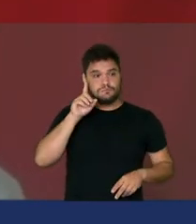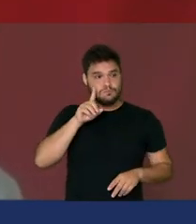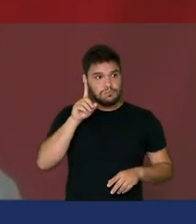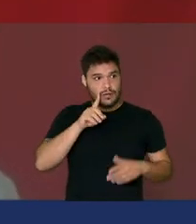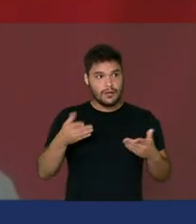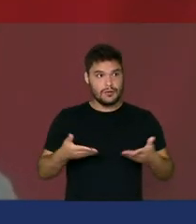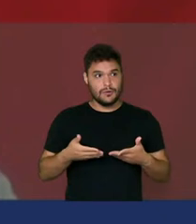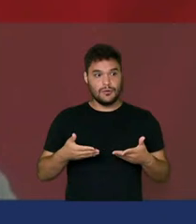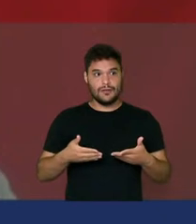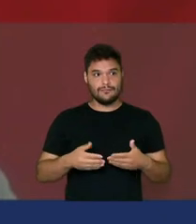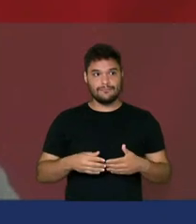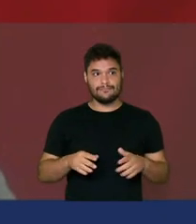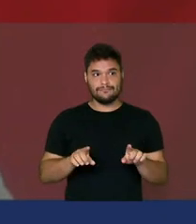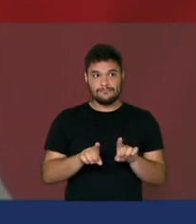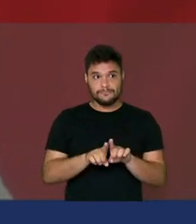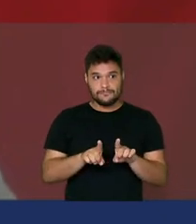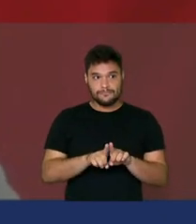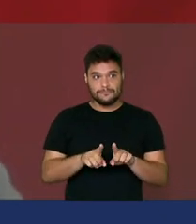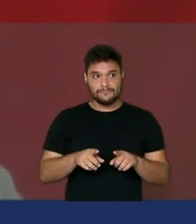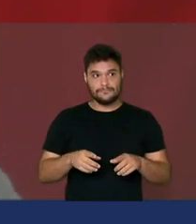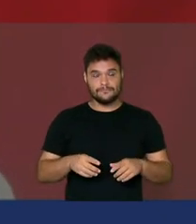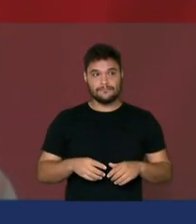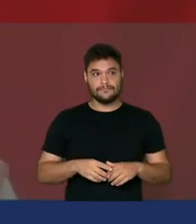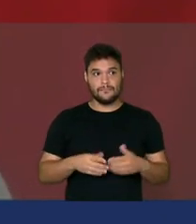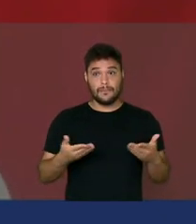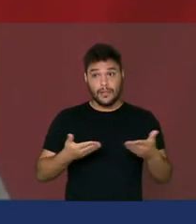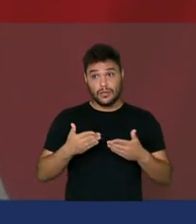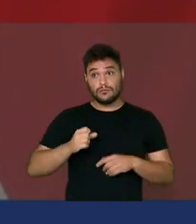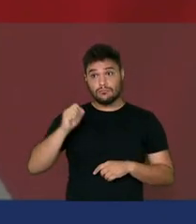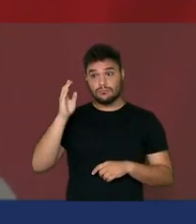ENCHENDO AS... DOS AMERICANOS. PORQUE OS GRANDES ACIONISTAS DA PETROBRAS SÃO OS AMERICANOS. O BRASIL, COMO